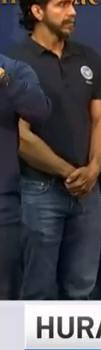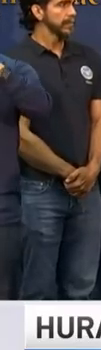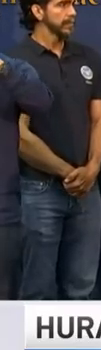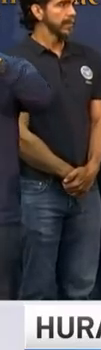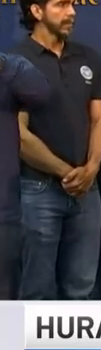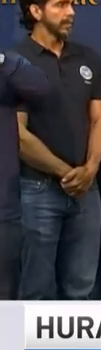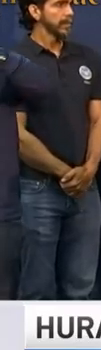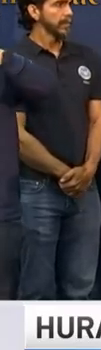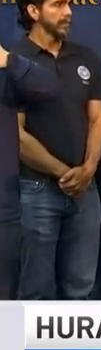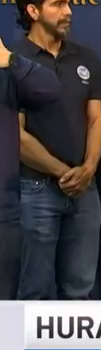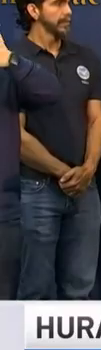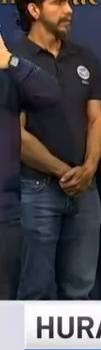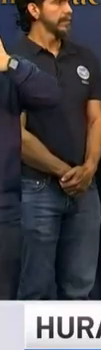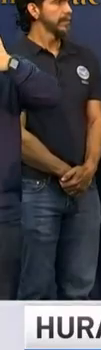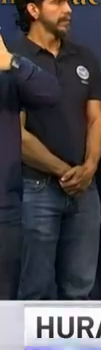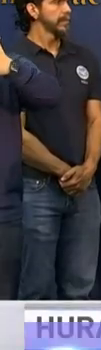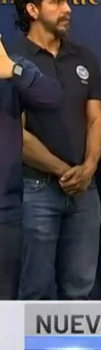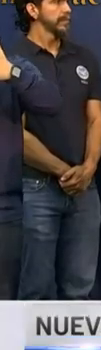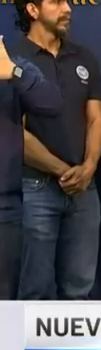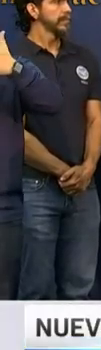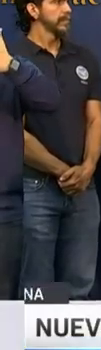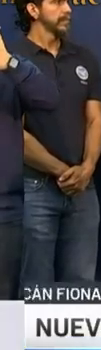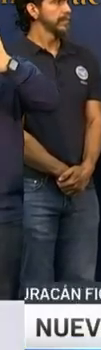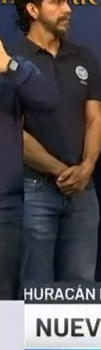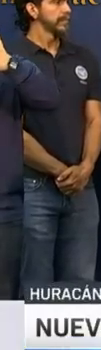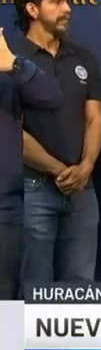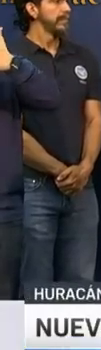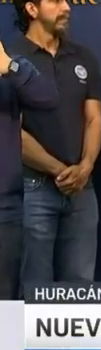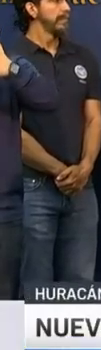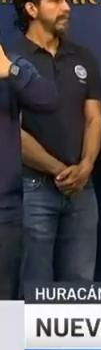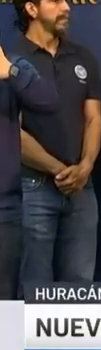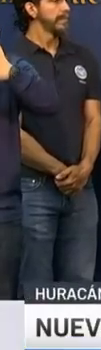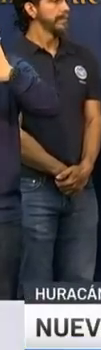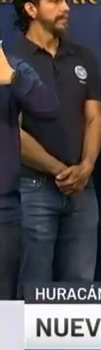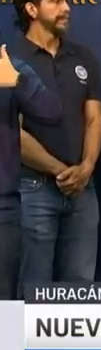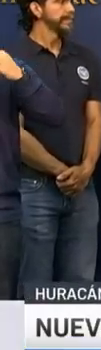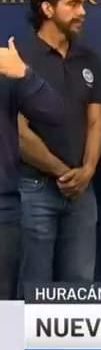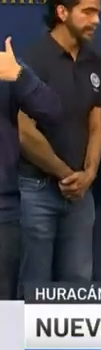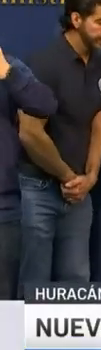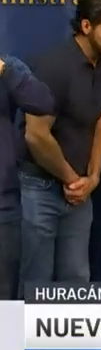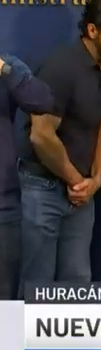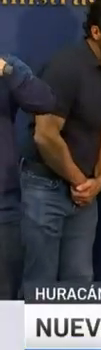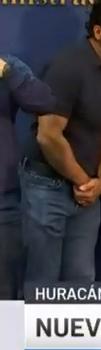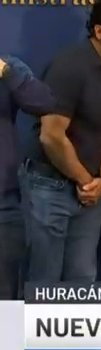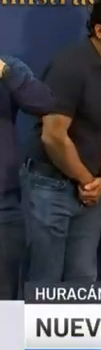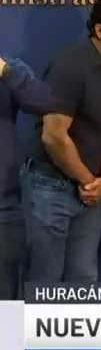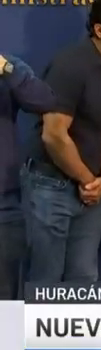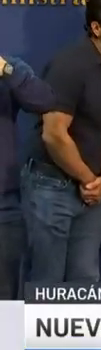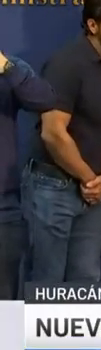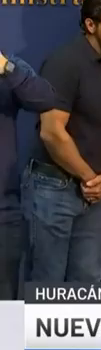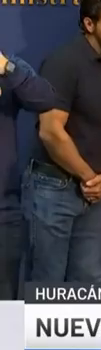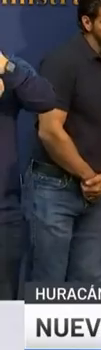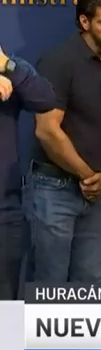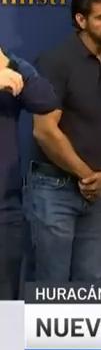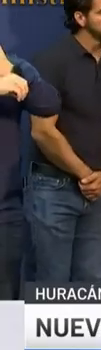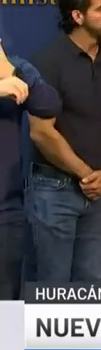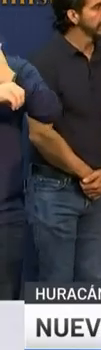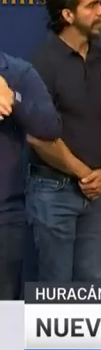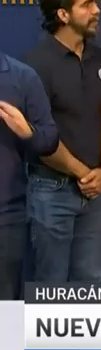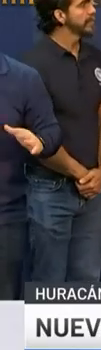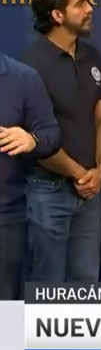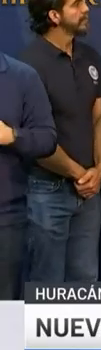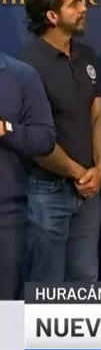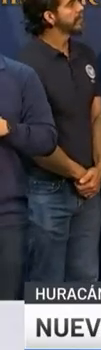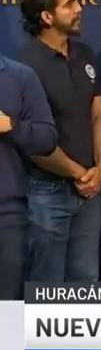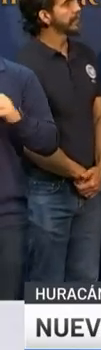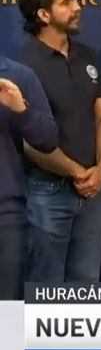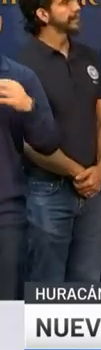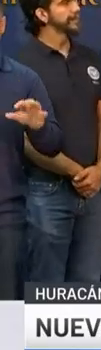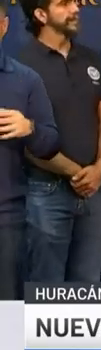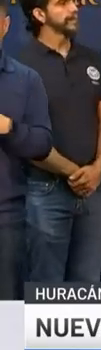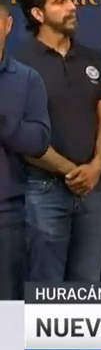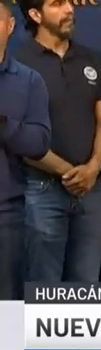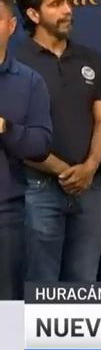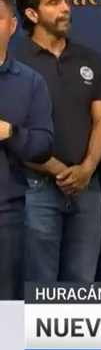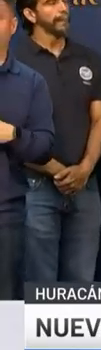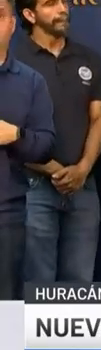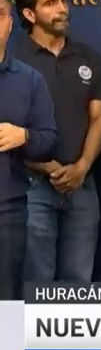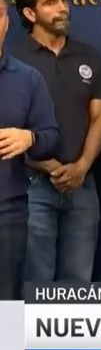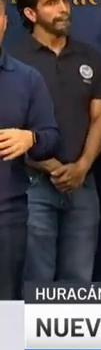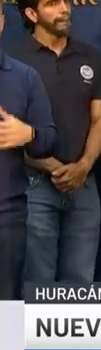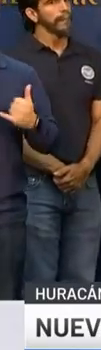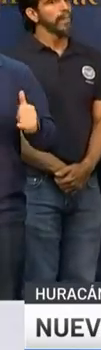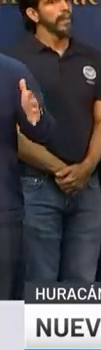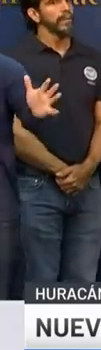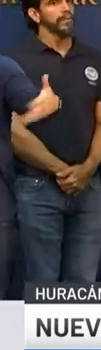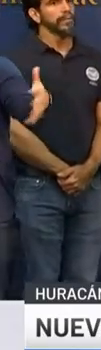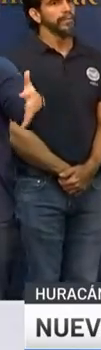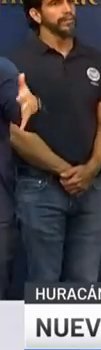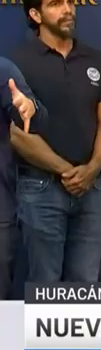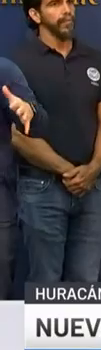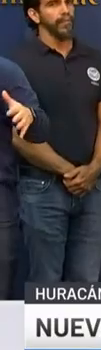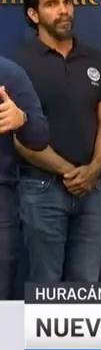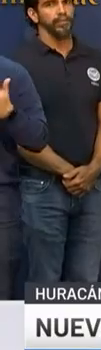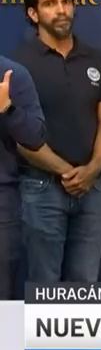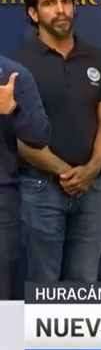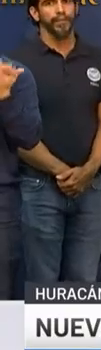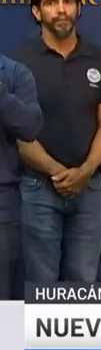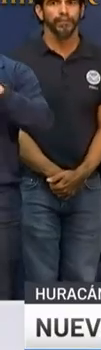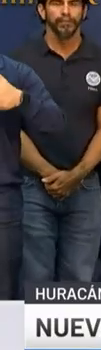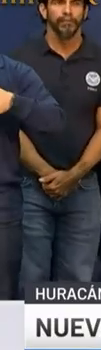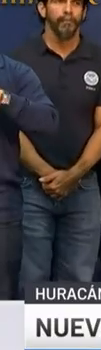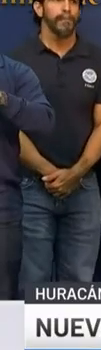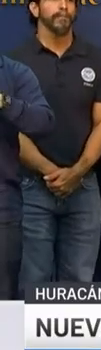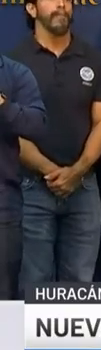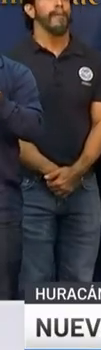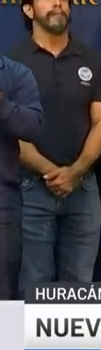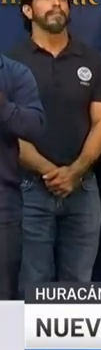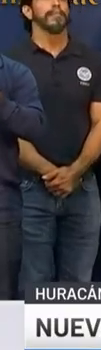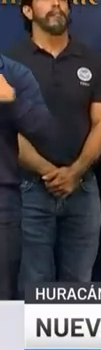LLEGUEMOS A ENTRANDO